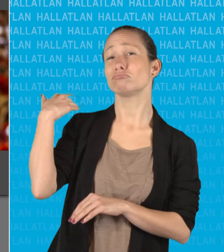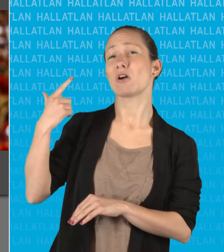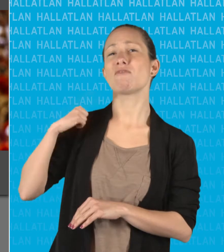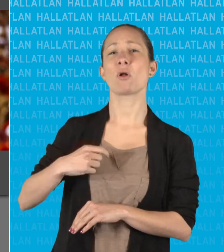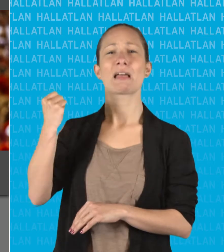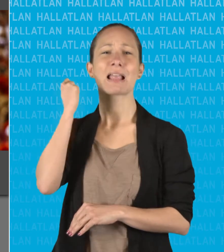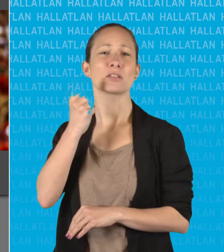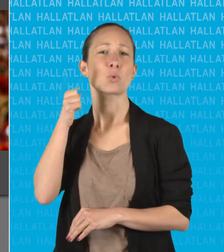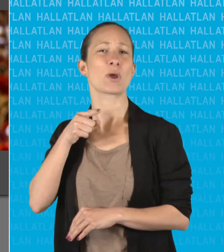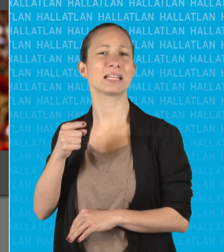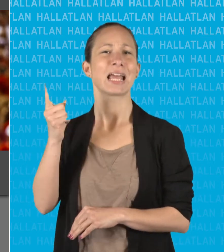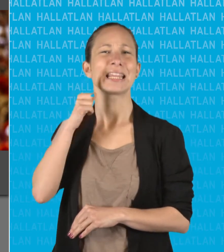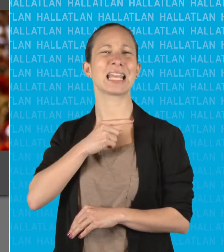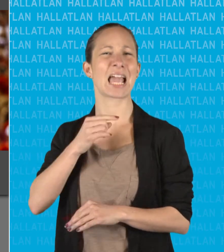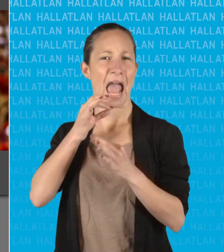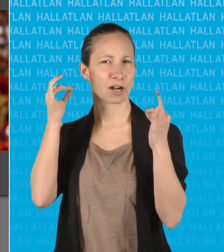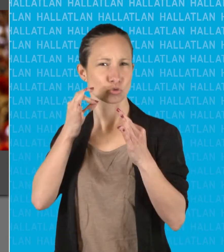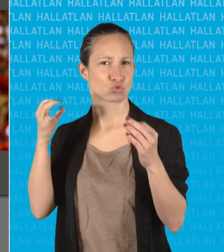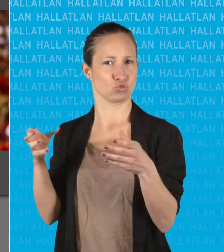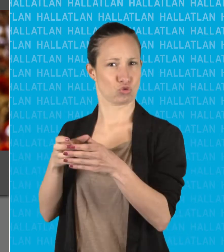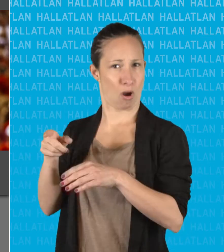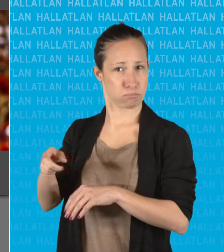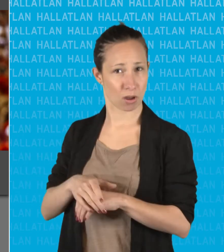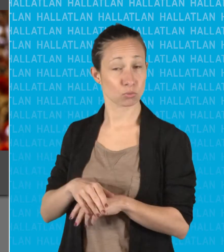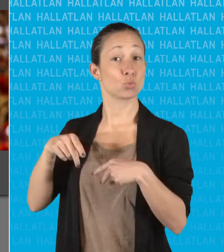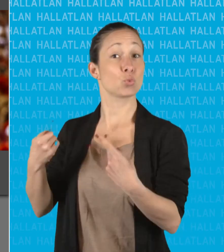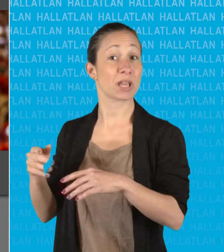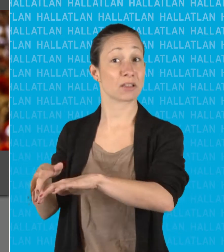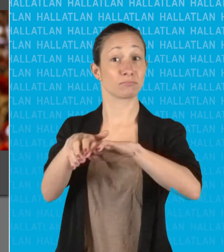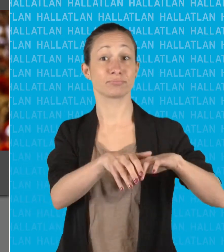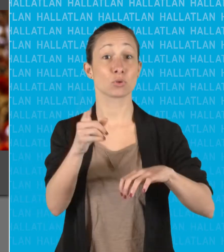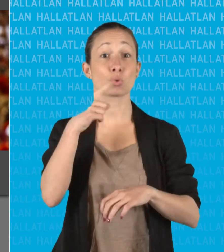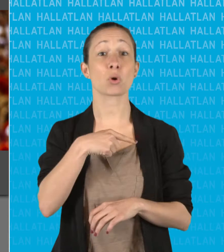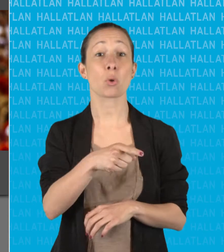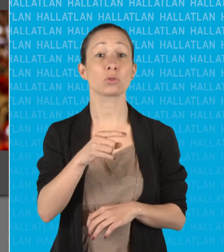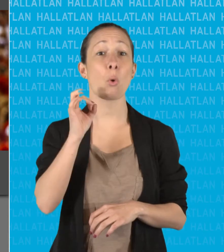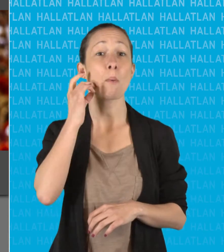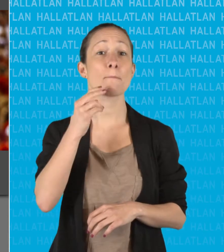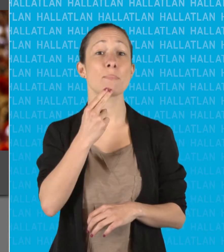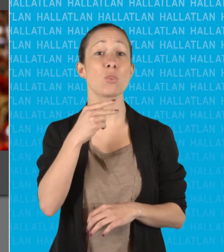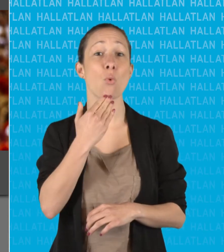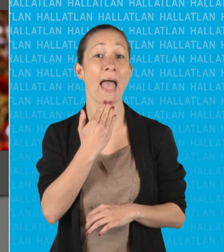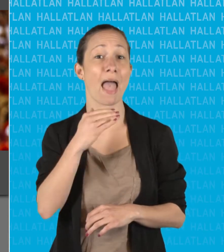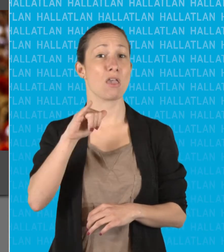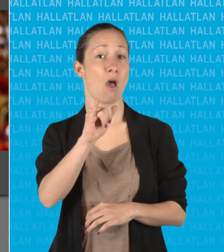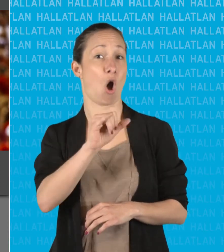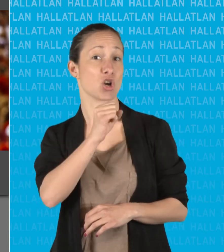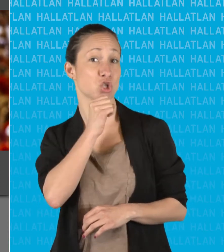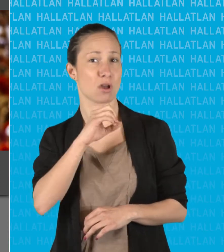az elmúlt idényben a Detroit Tigerstől cserélték el a Toronto Blue Jayshez,